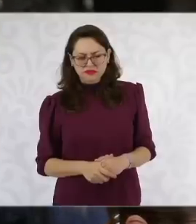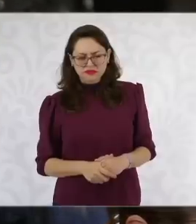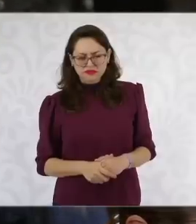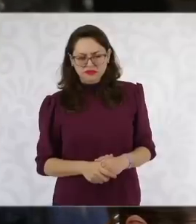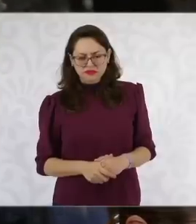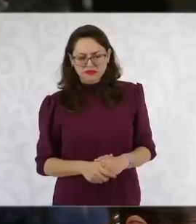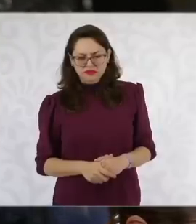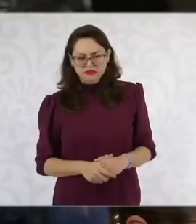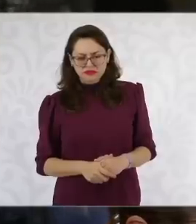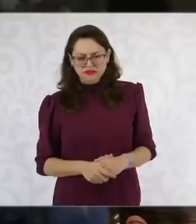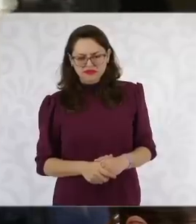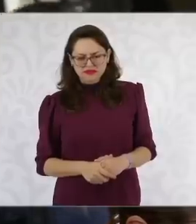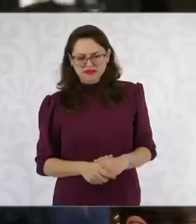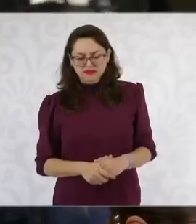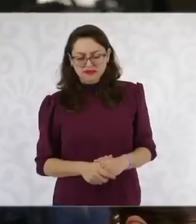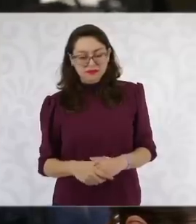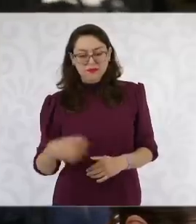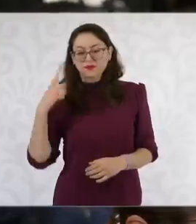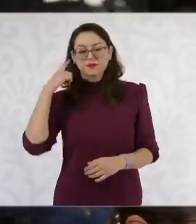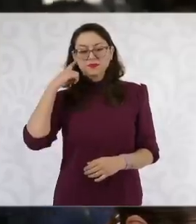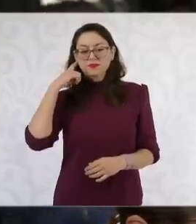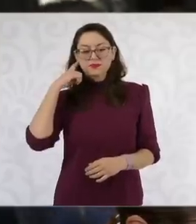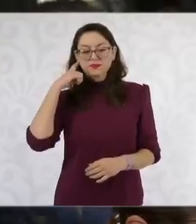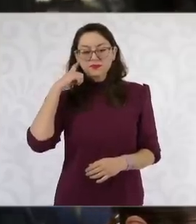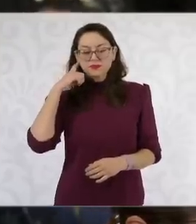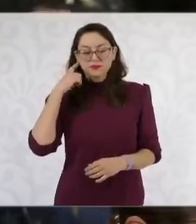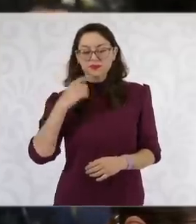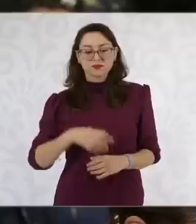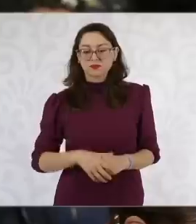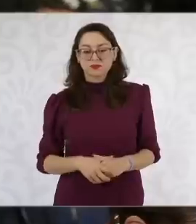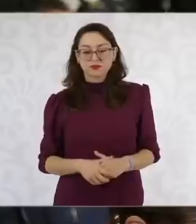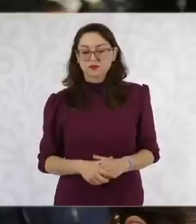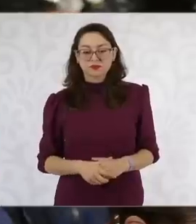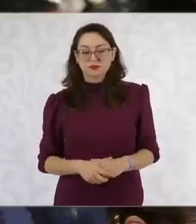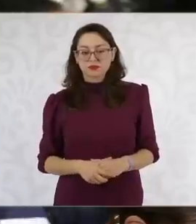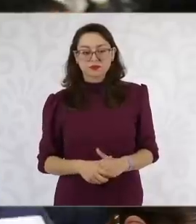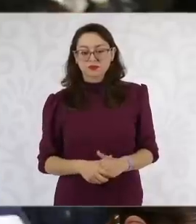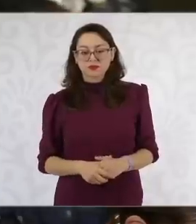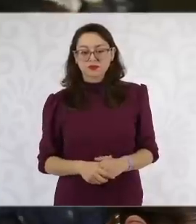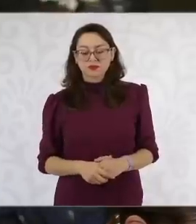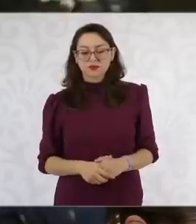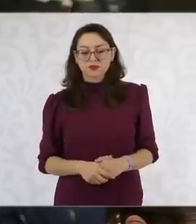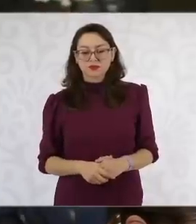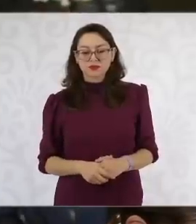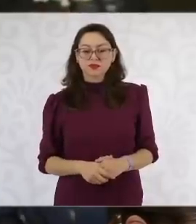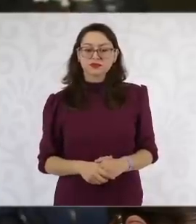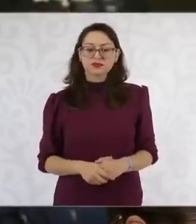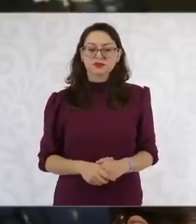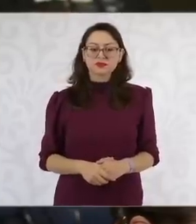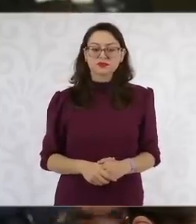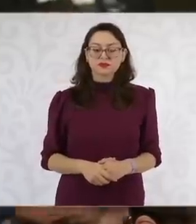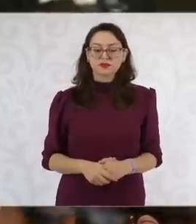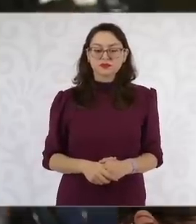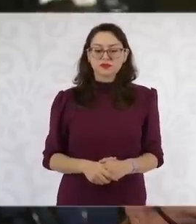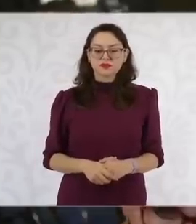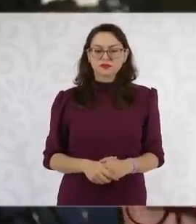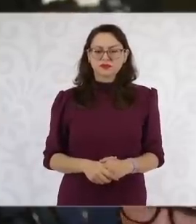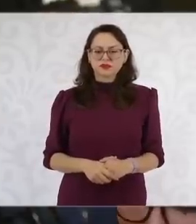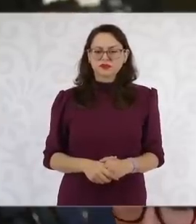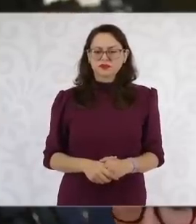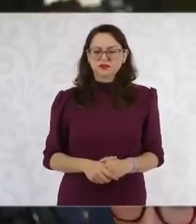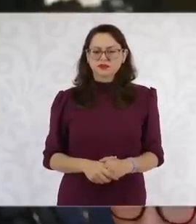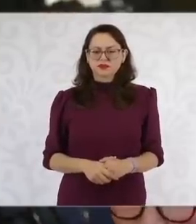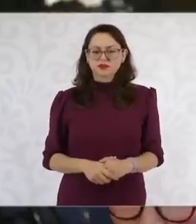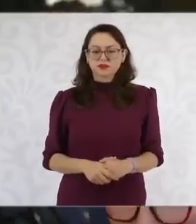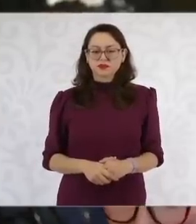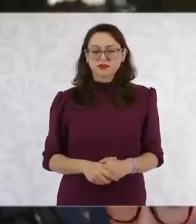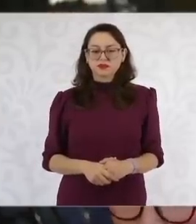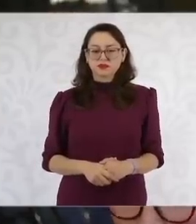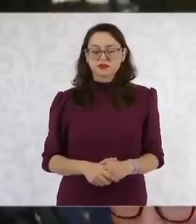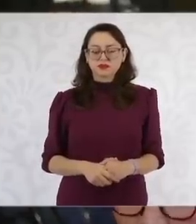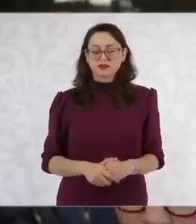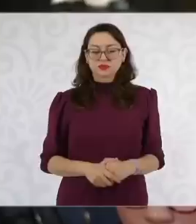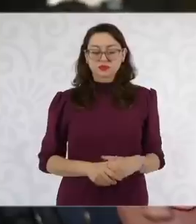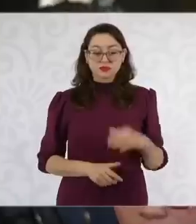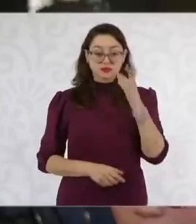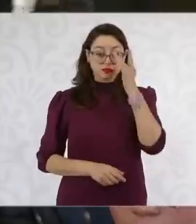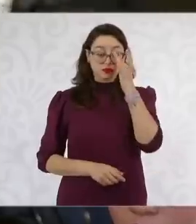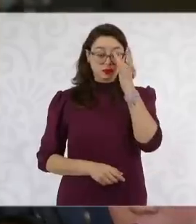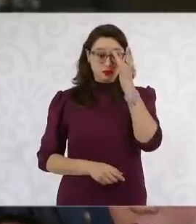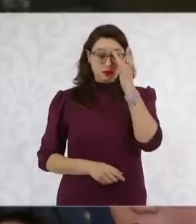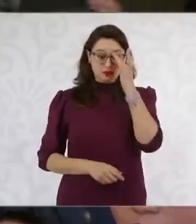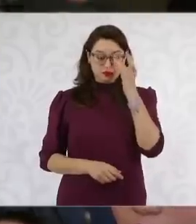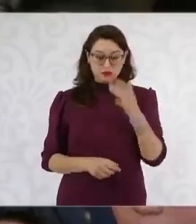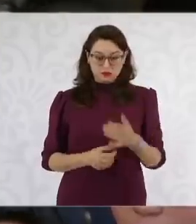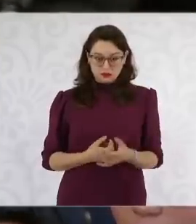funcionario por órdenes de del comandante pliego se le detuvo en la Ciudad de México y ellos